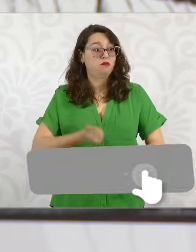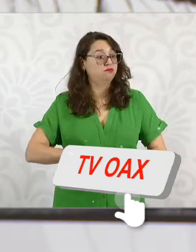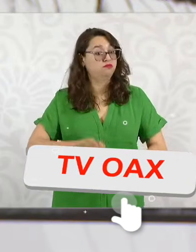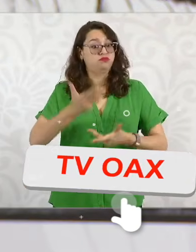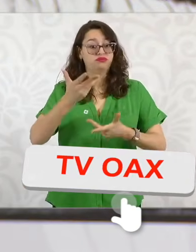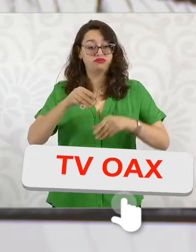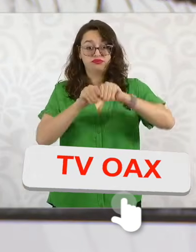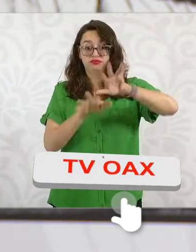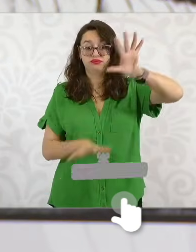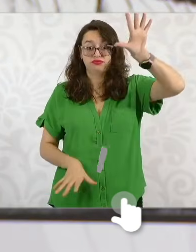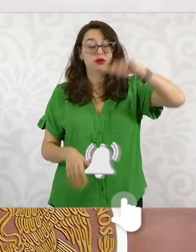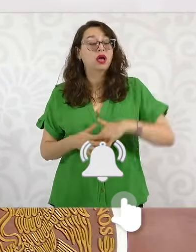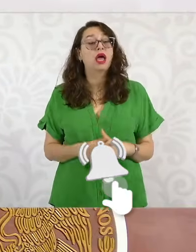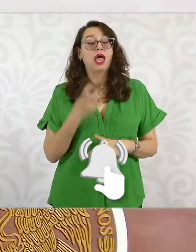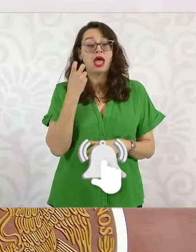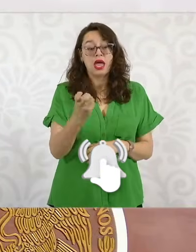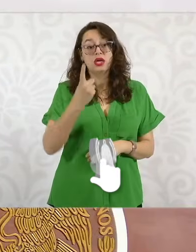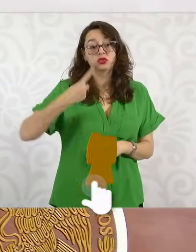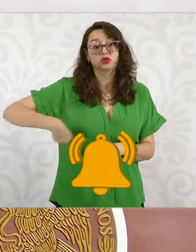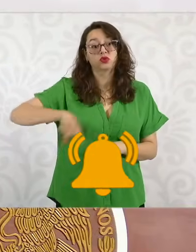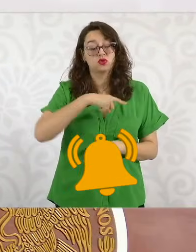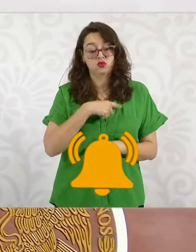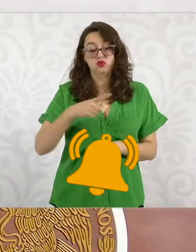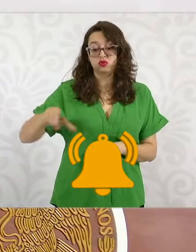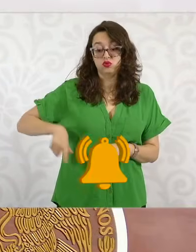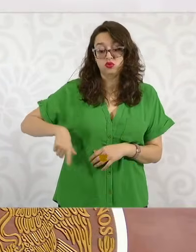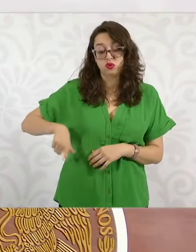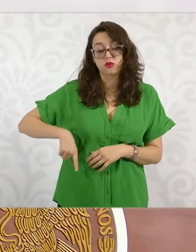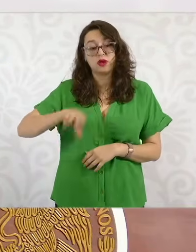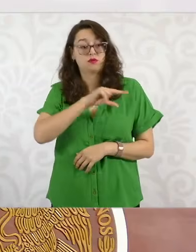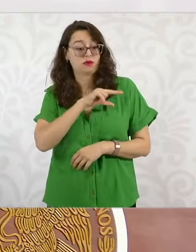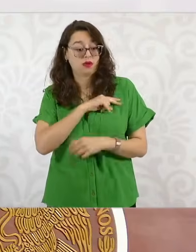Con visión de estado y colaboración efectiva entre el sector público y privado,